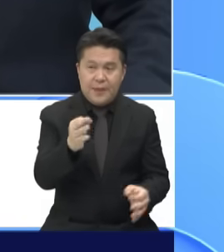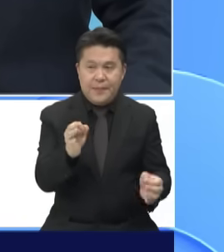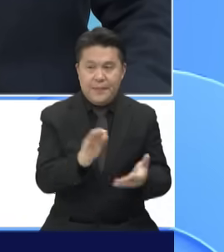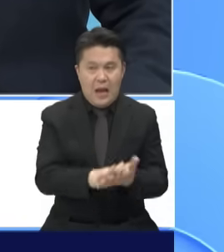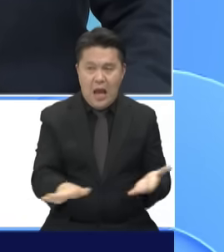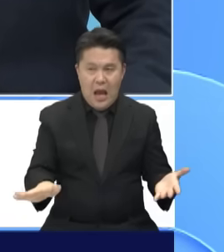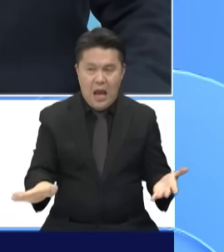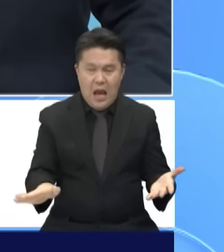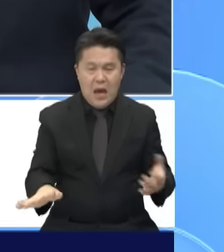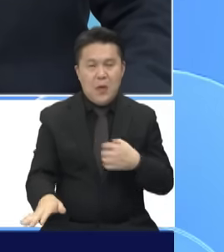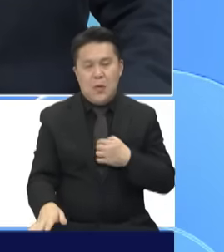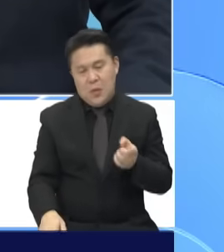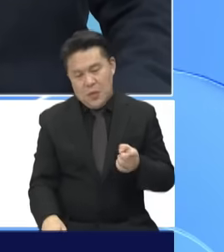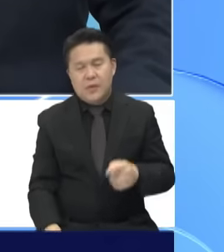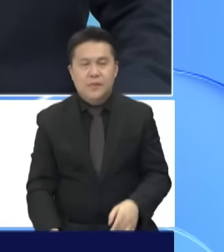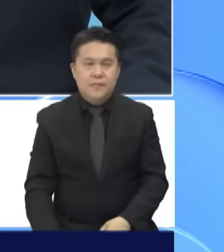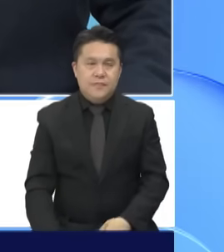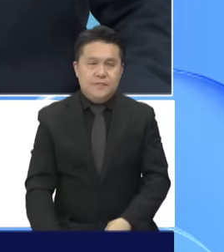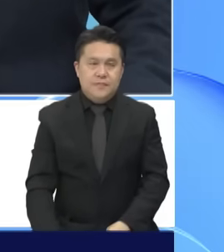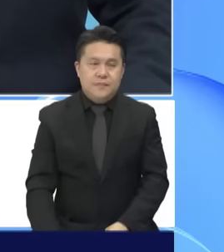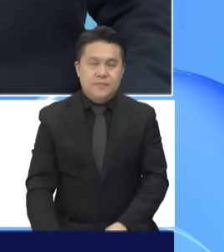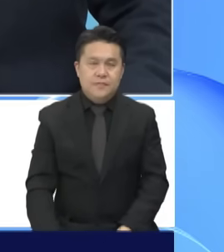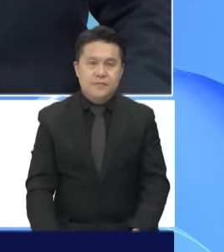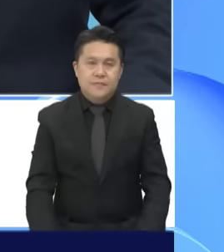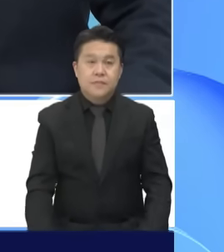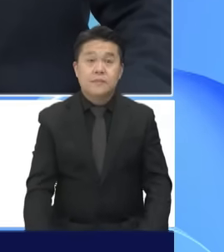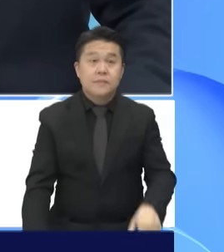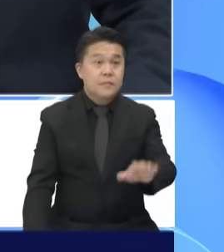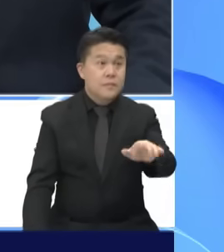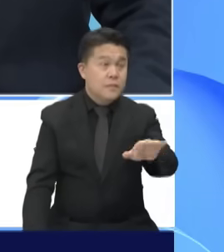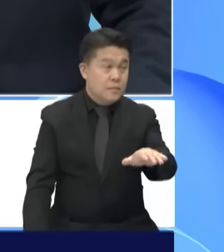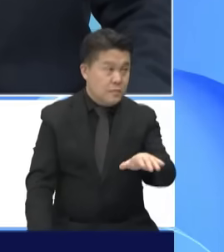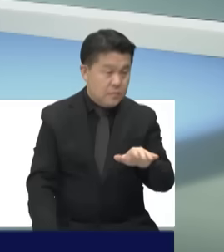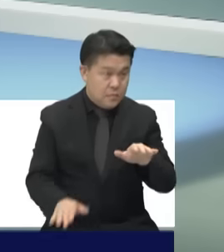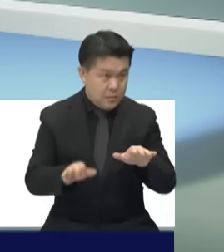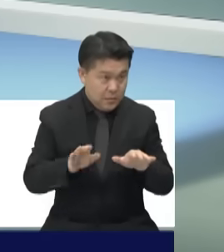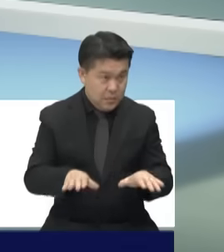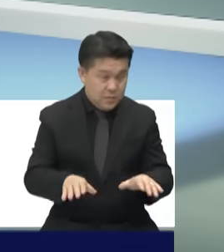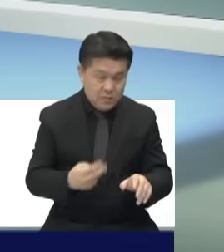위기에 빠져 있는 것도 또한 사실입니다. (앵커) 사실은 이 지금 보험료 낮춰주기